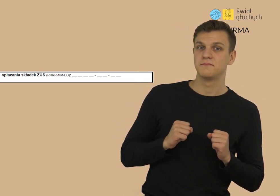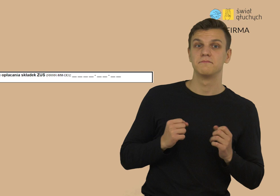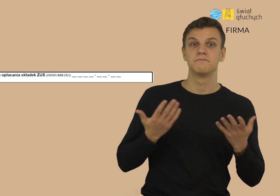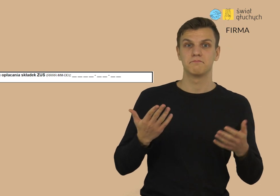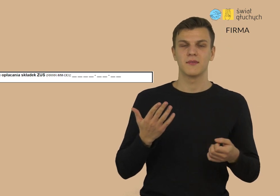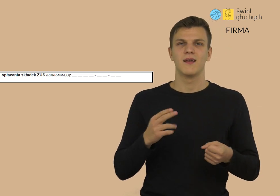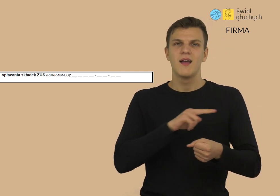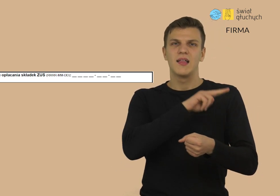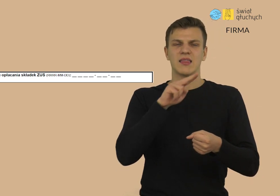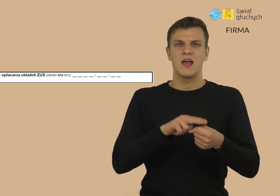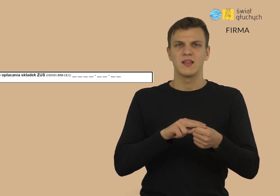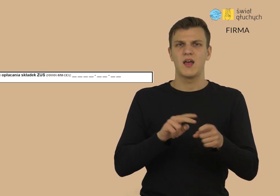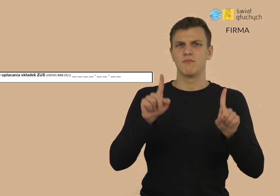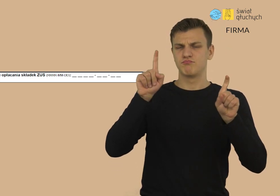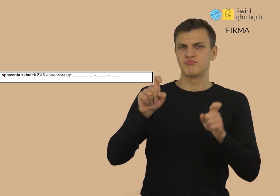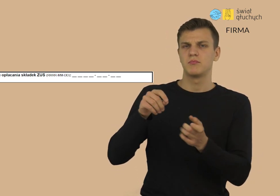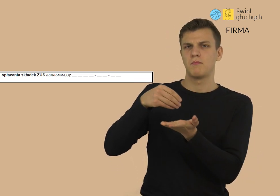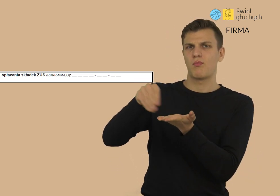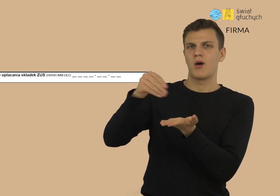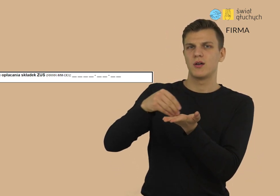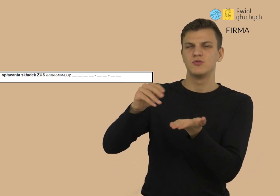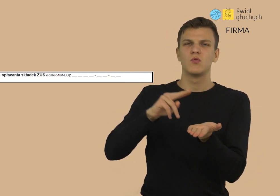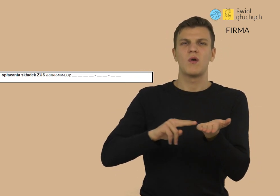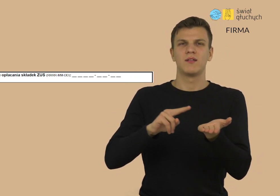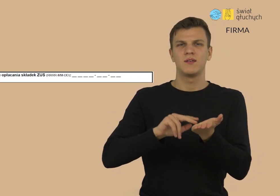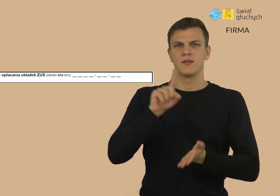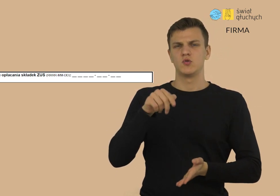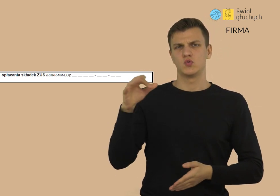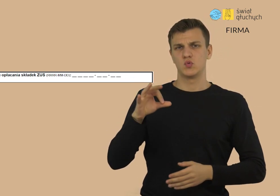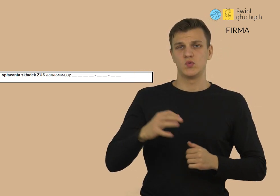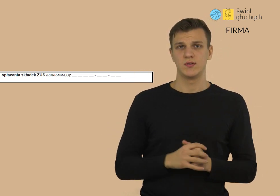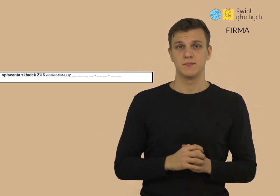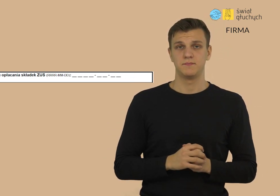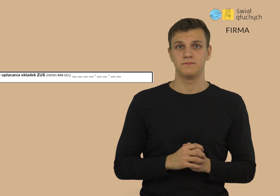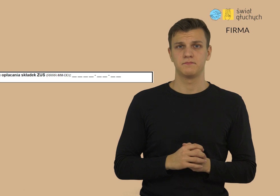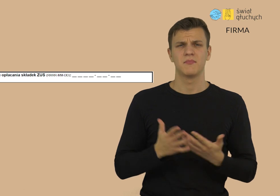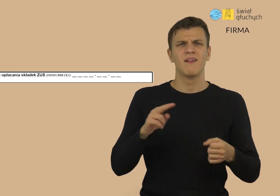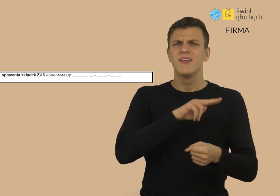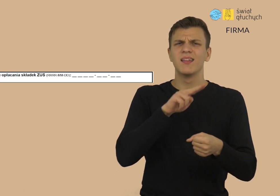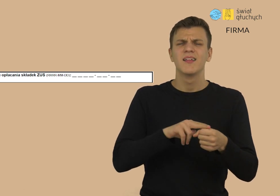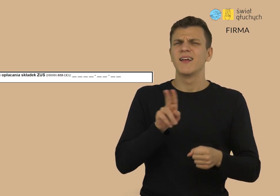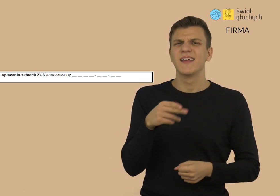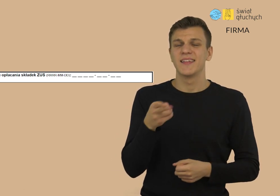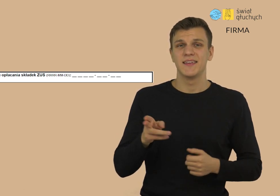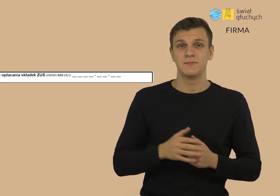12. Data powstania obowiązku opłacania składek ZUS. O jaką datę chodzi?